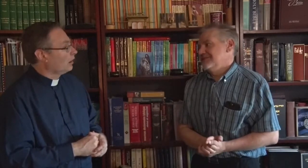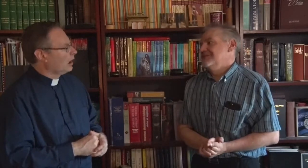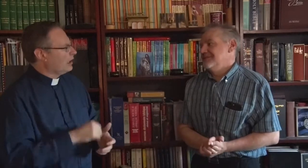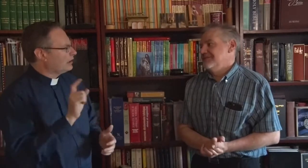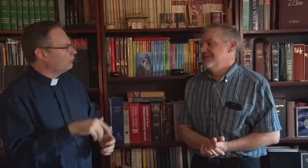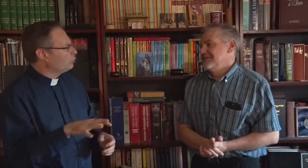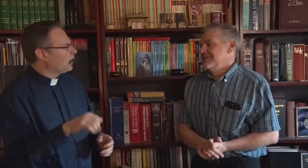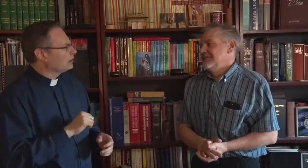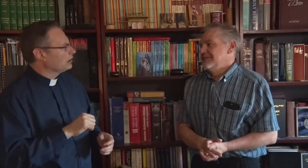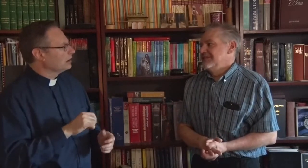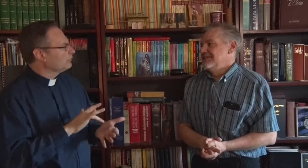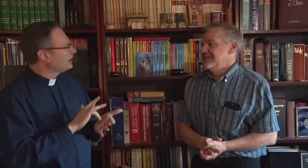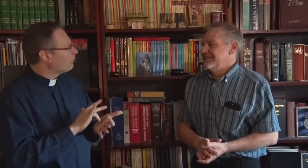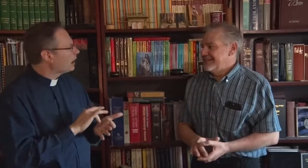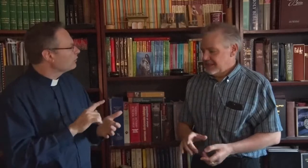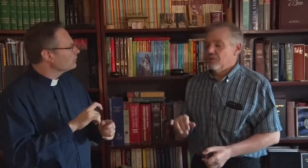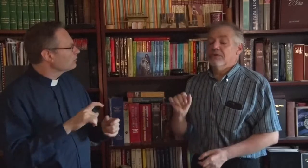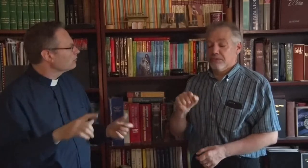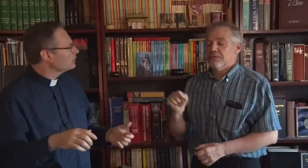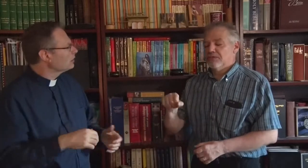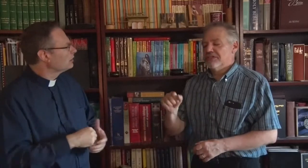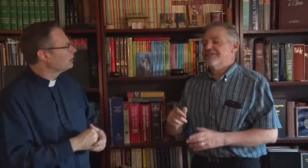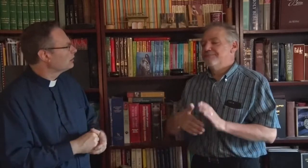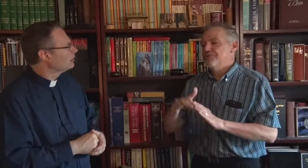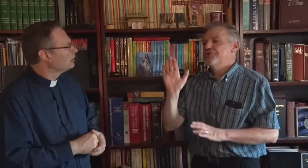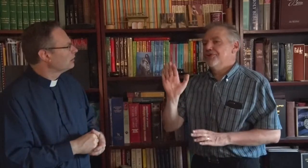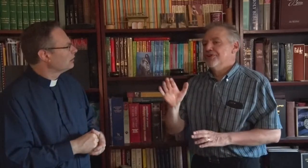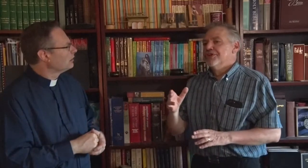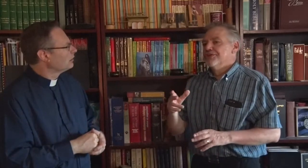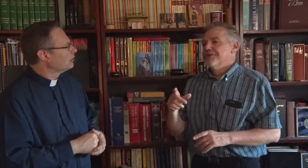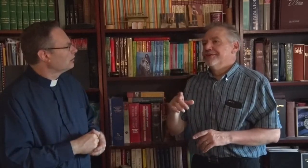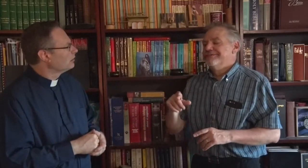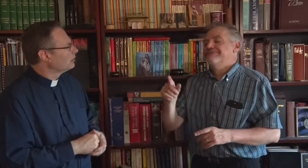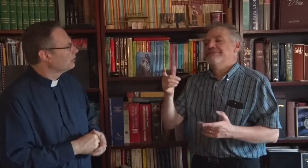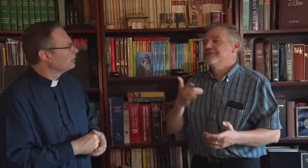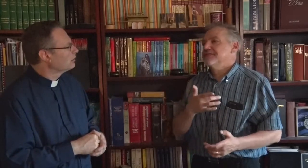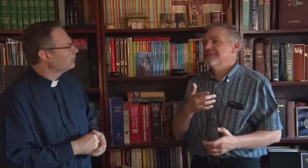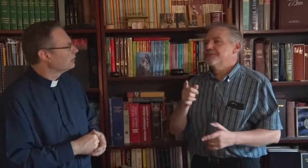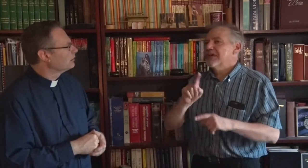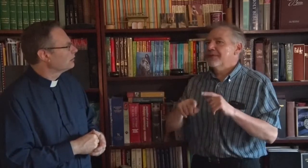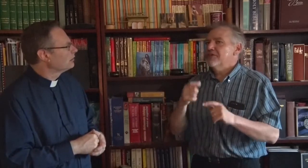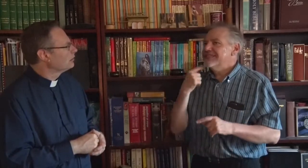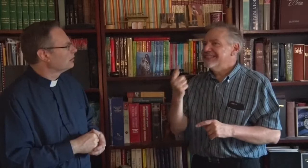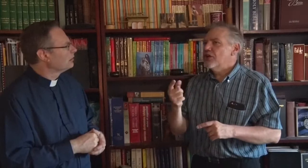Est-ce qu’il faut prendre les médicaments? Oh oui. Je prenais plus de… je ne suis pas capable de le dire…